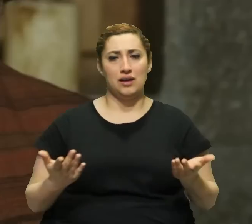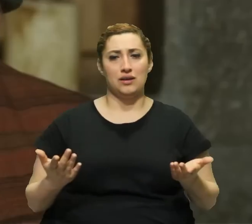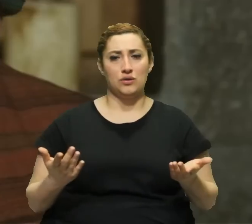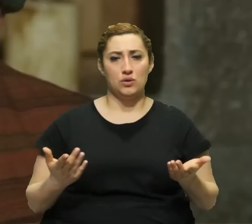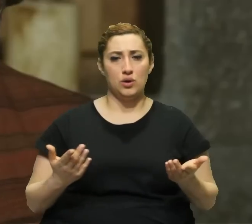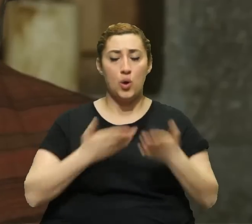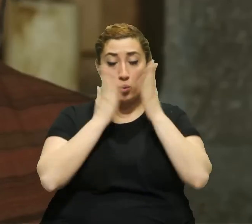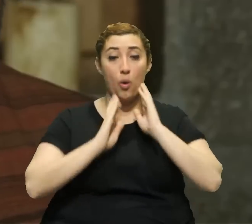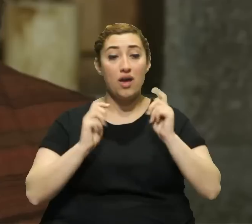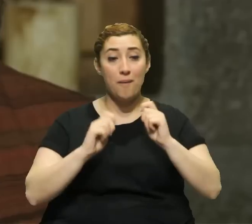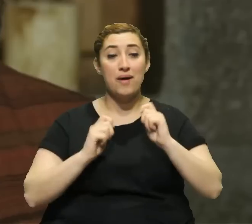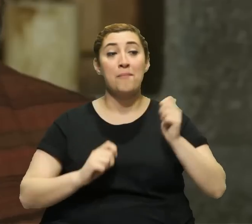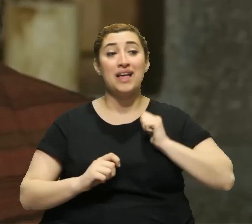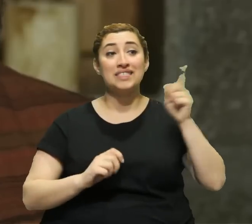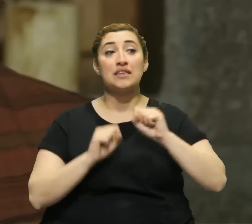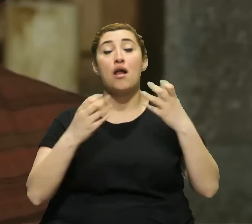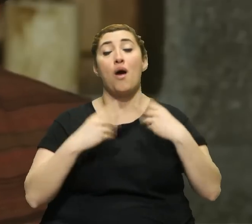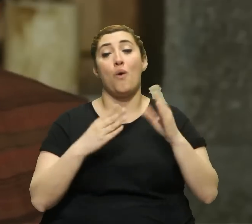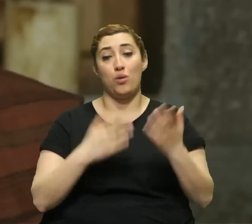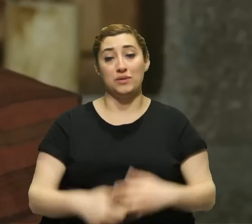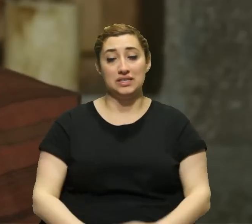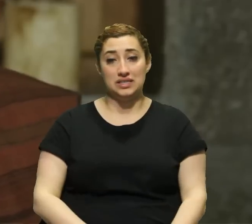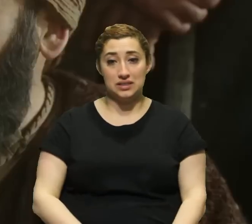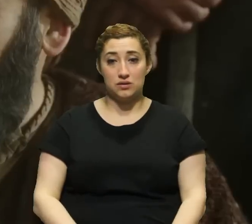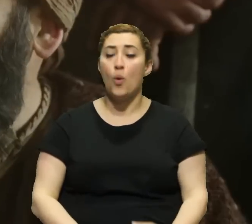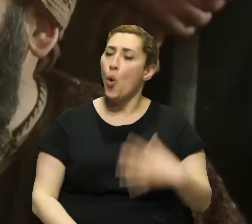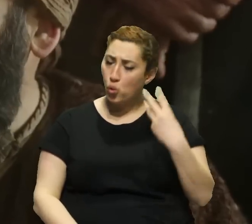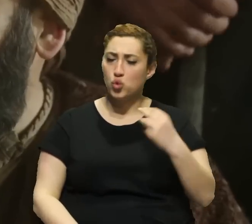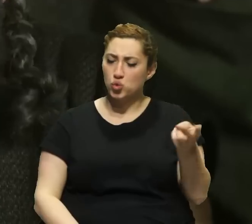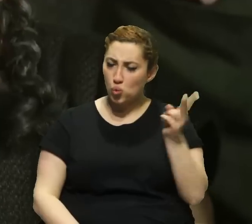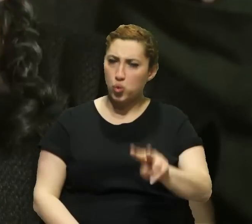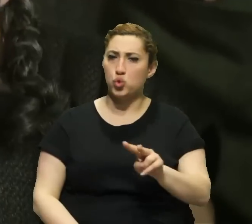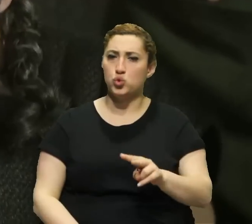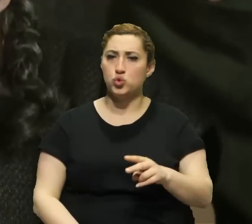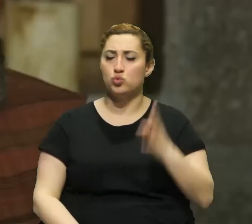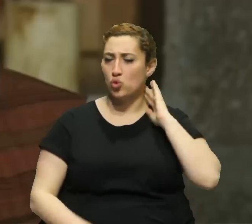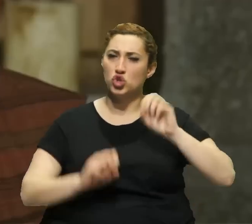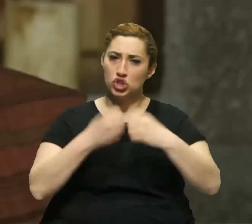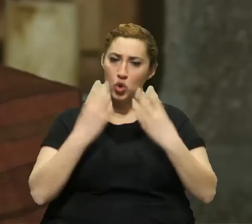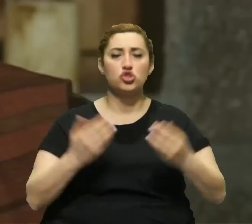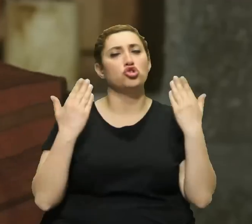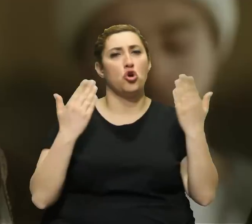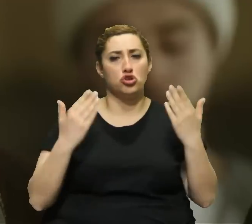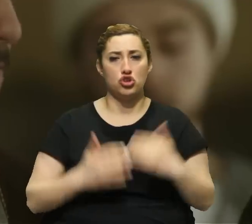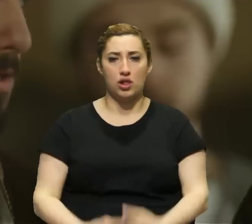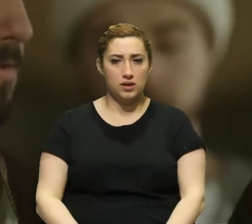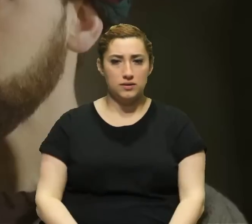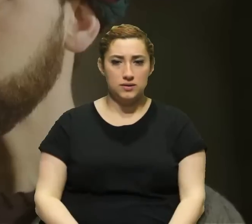Dua edelim kolağasına bir şey olmaya. Ola Şeyh'im ola, gebere zalim! -Boynu altında kala! (Hep bir ağızdan) İnşallah, inşallah gebersin!